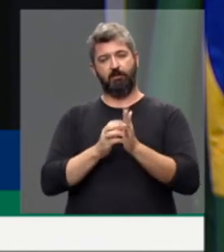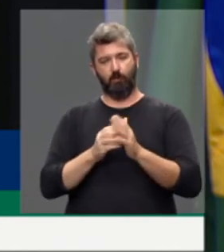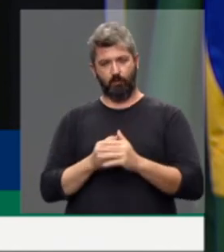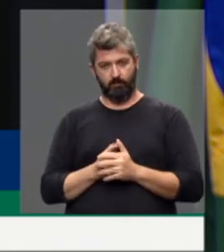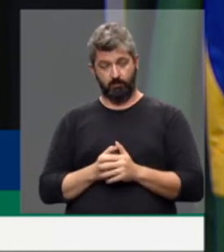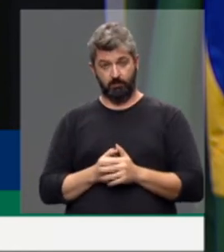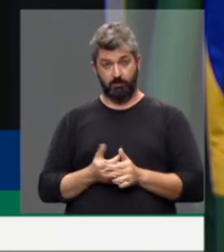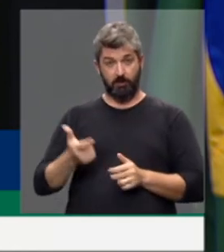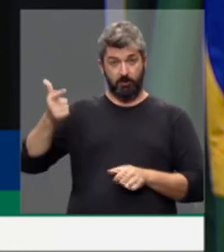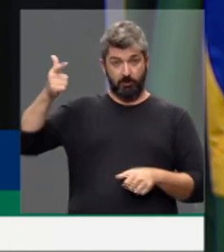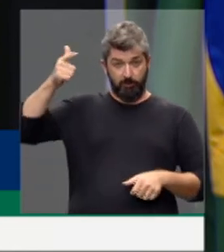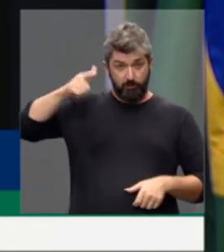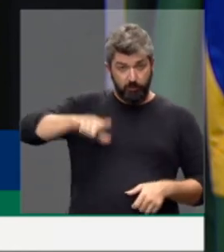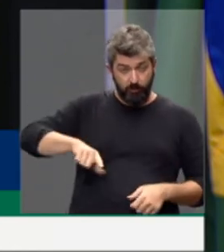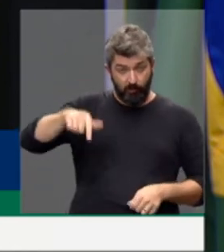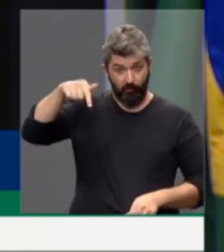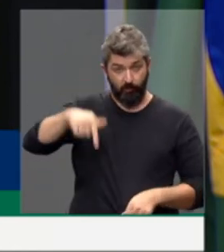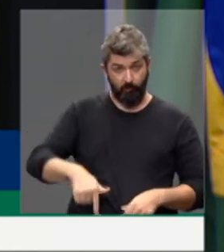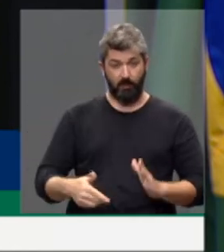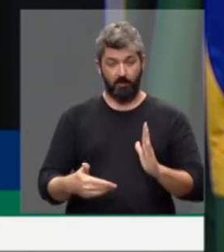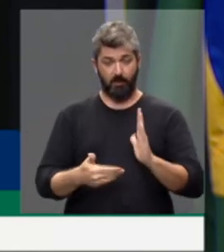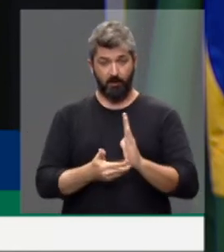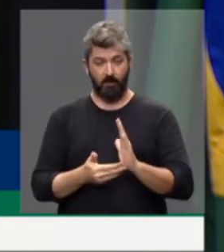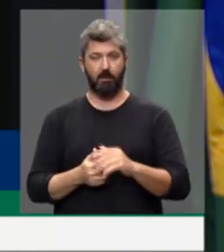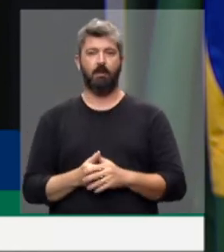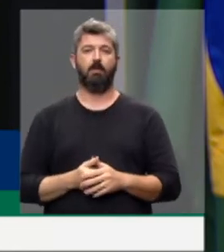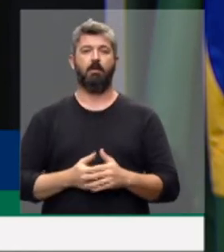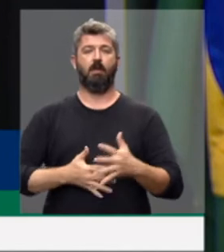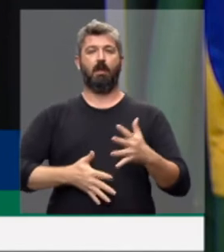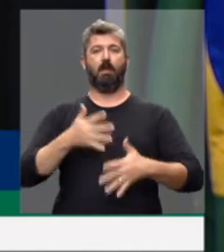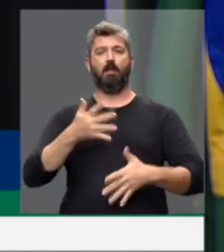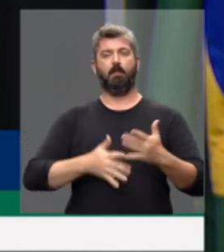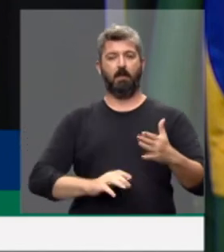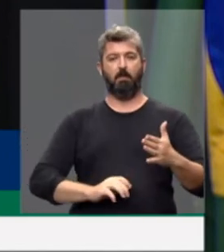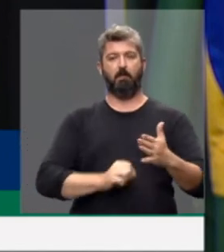PROJETO ESTÁ COMETENDO UMA GRANDE INJUSTIÇA COM OS USADOS AQUI PARA JUSTIFICAR JUSTIFICAR ESSE PROJETO. ESSE